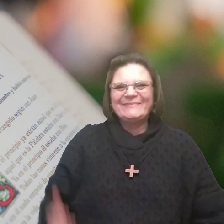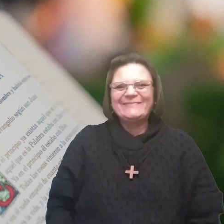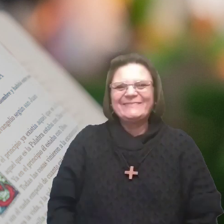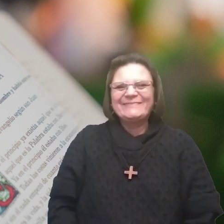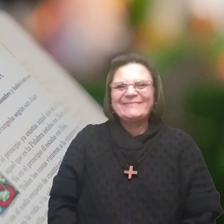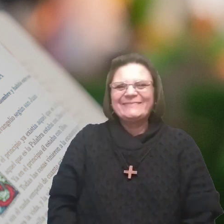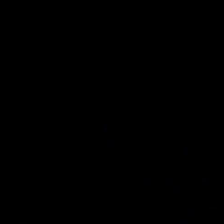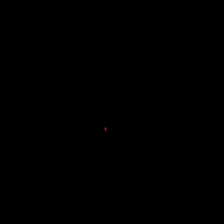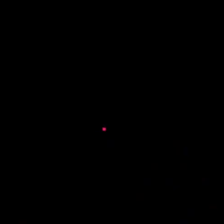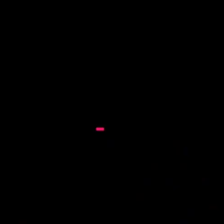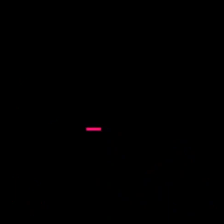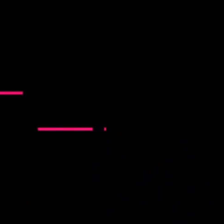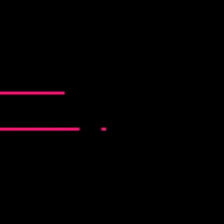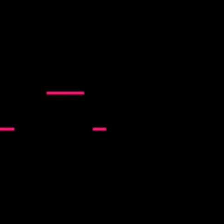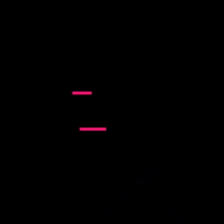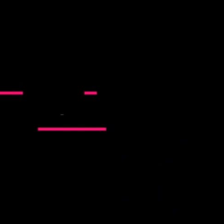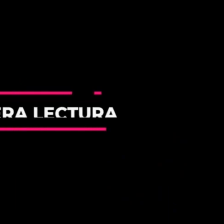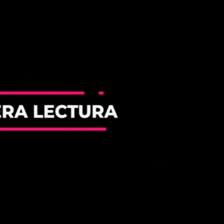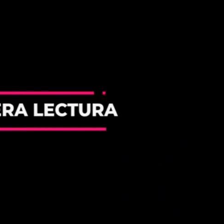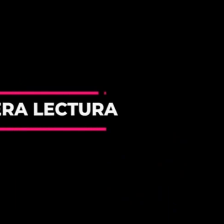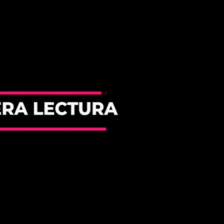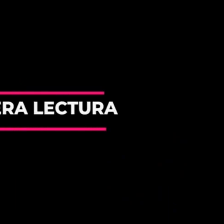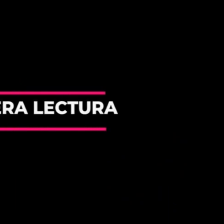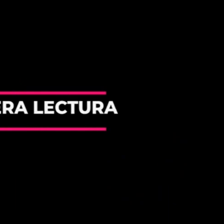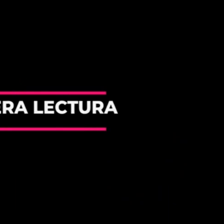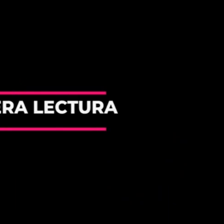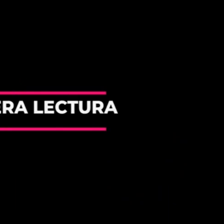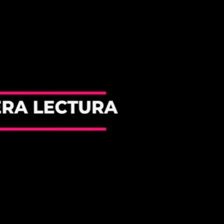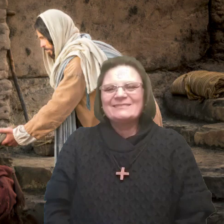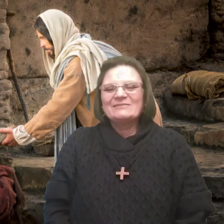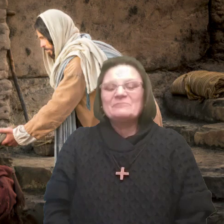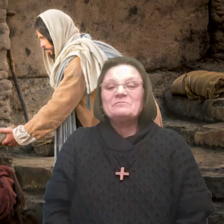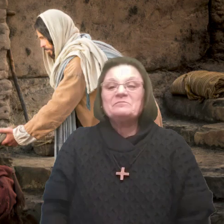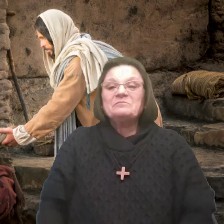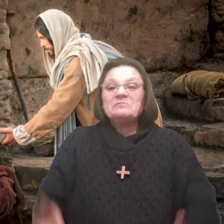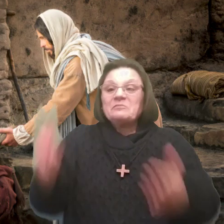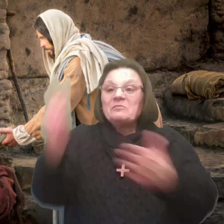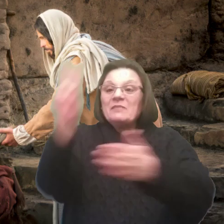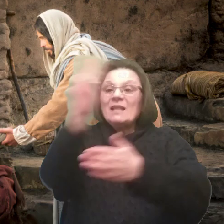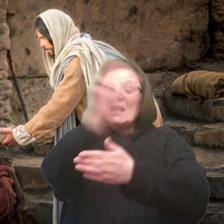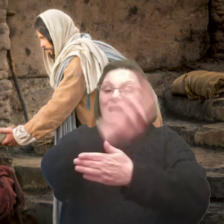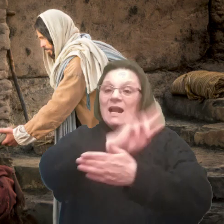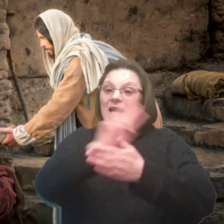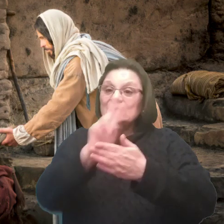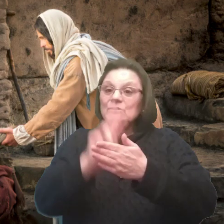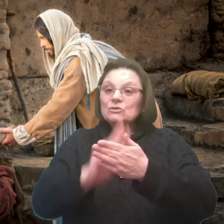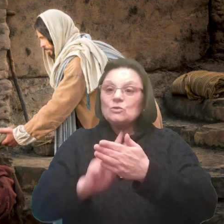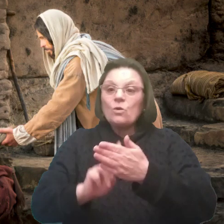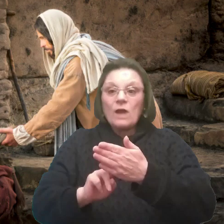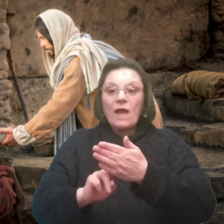celestial.